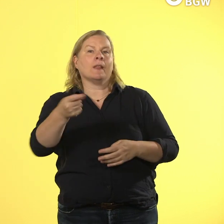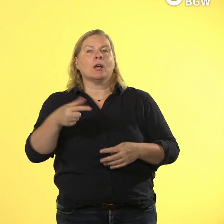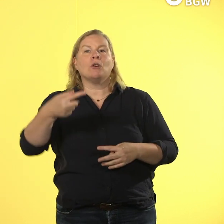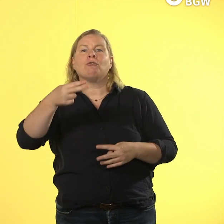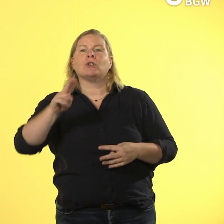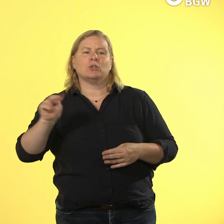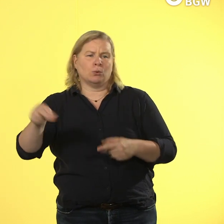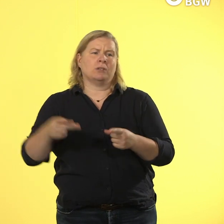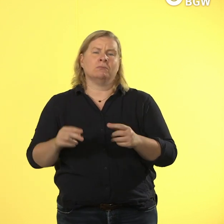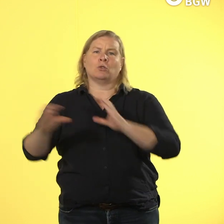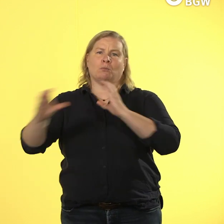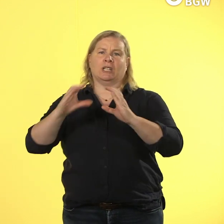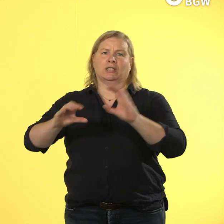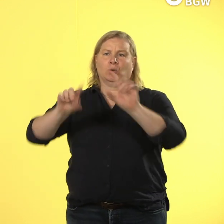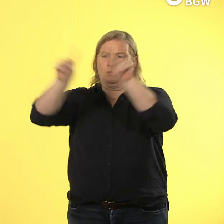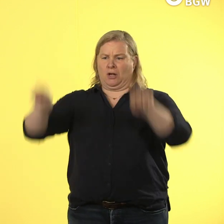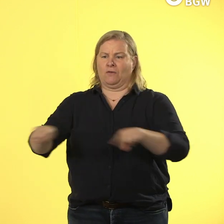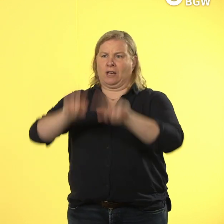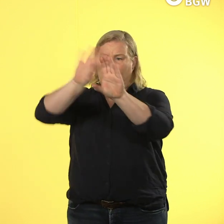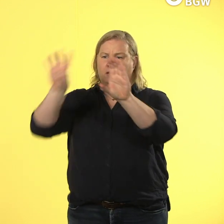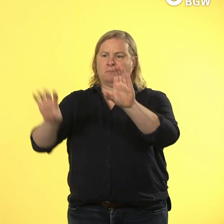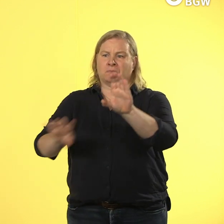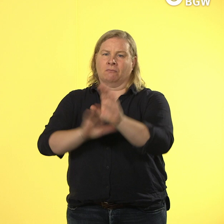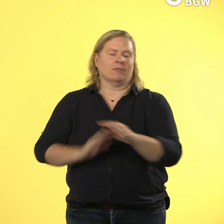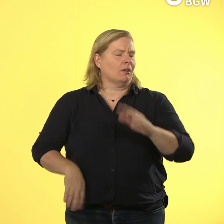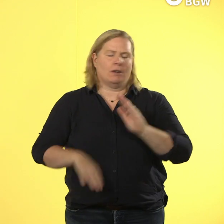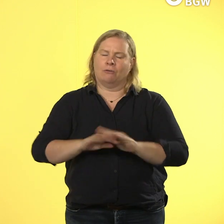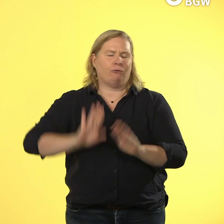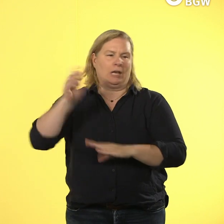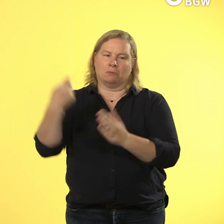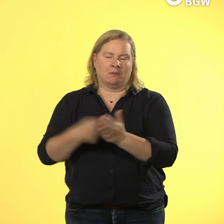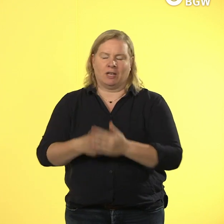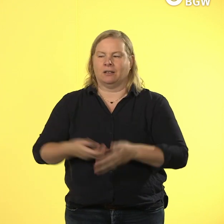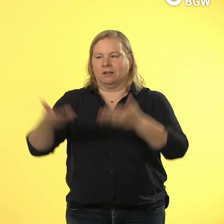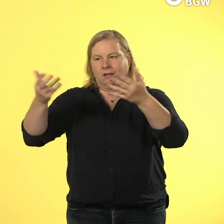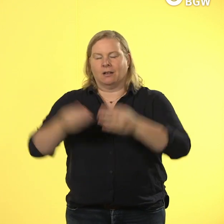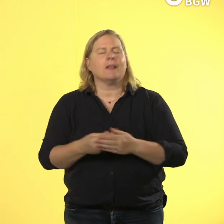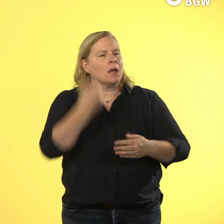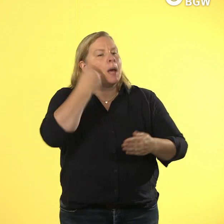Bitte widerlegen Sie in einem Praxisbeispiel, dass dieses überhaupt nicht funktioniert." Das war aber nicht die Aufgabe.